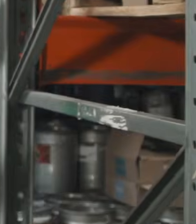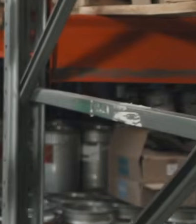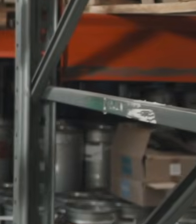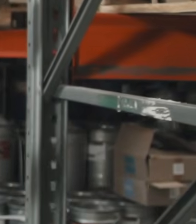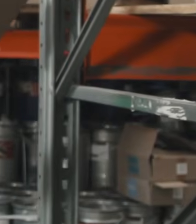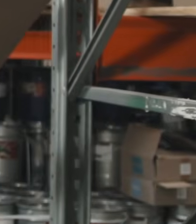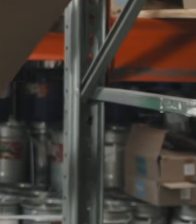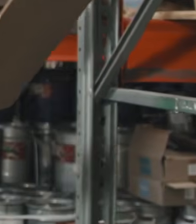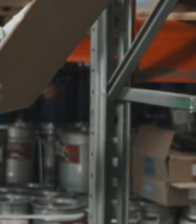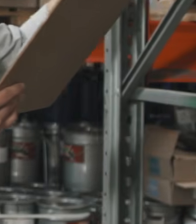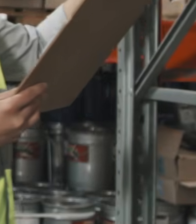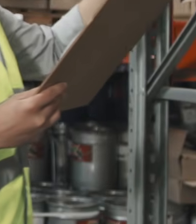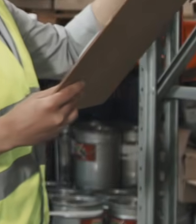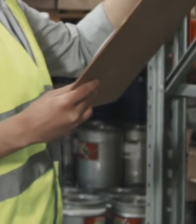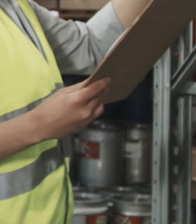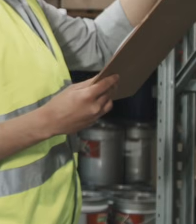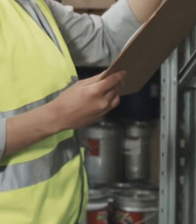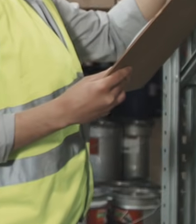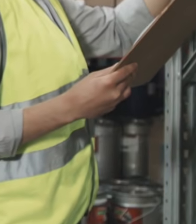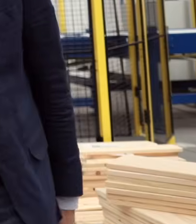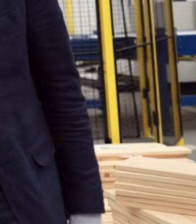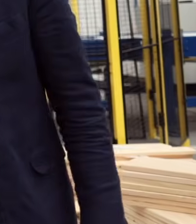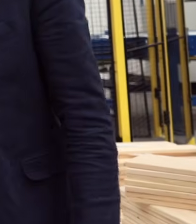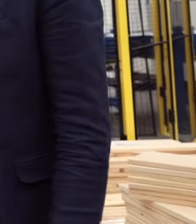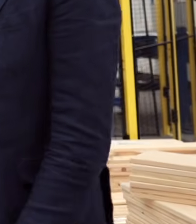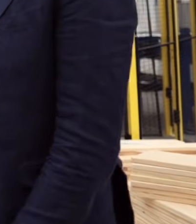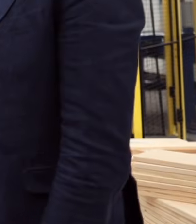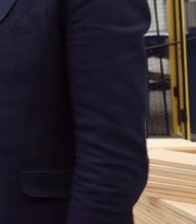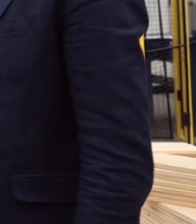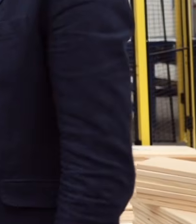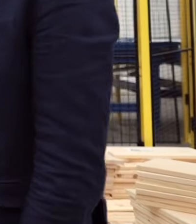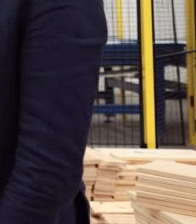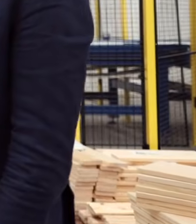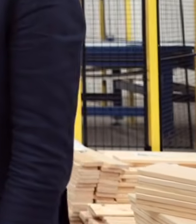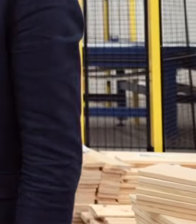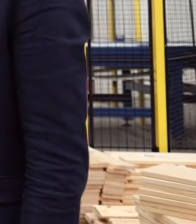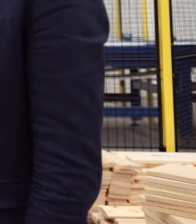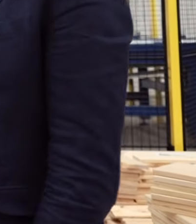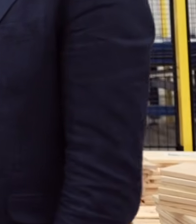Somos dueños de 1.2 [música] millones de negocios, creando empleos y oportunidades para todos. En